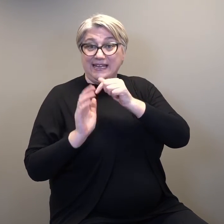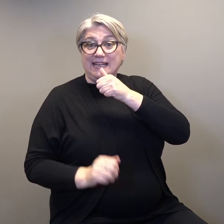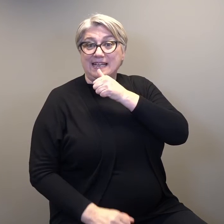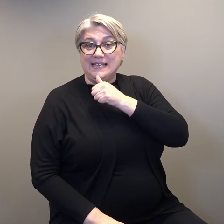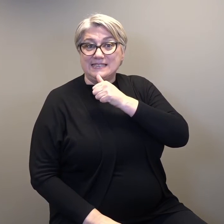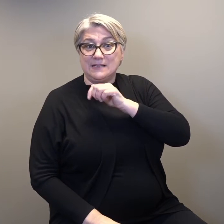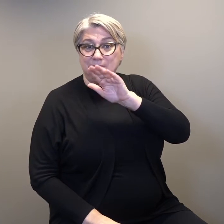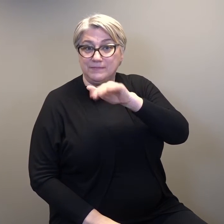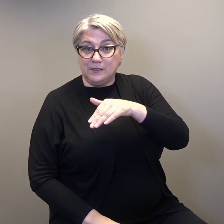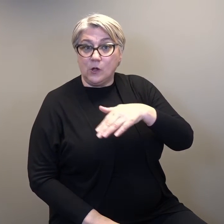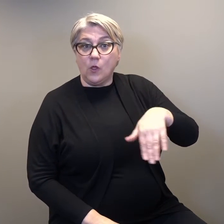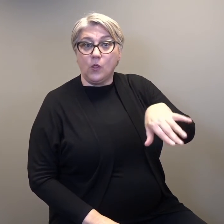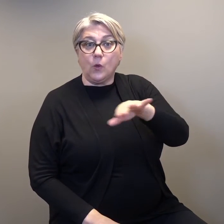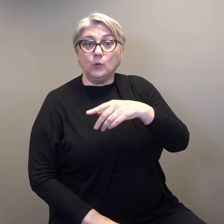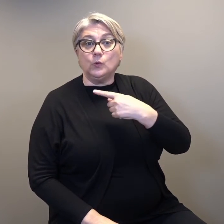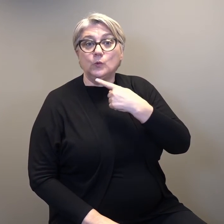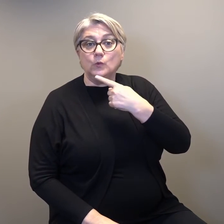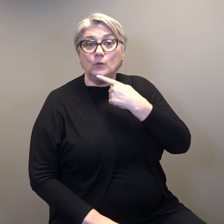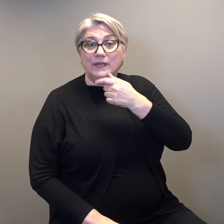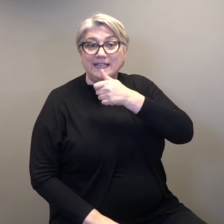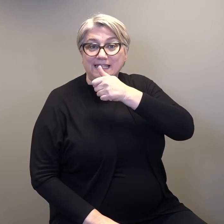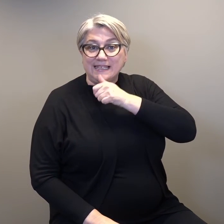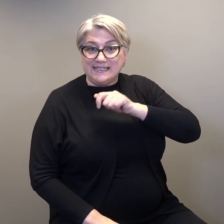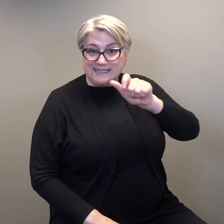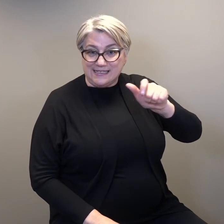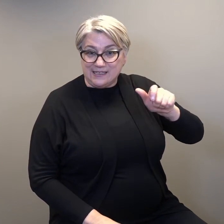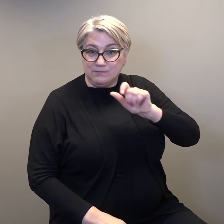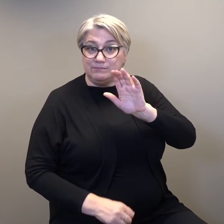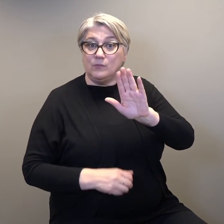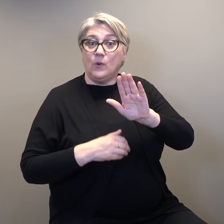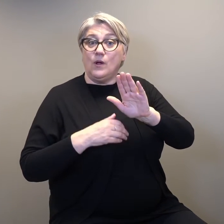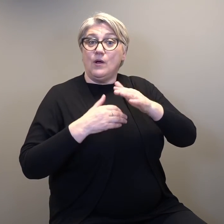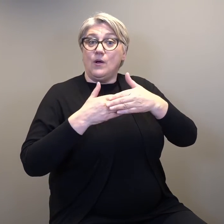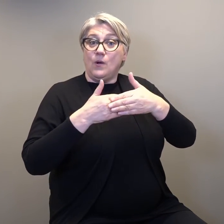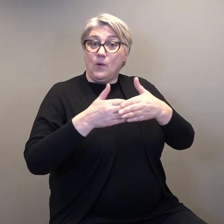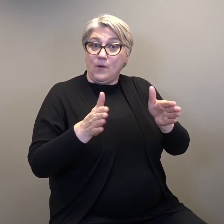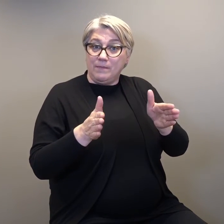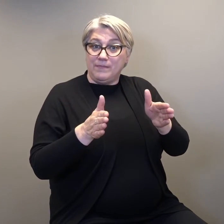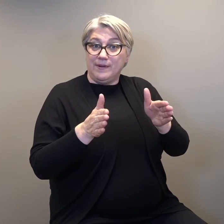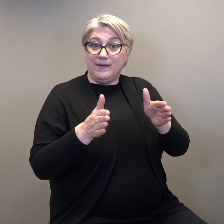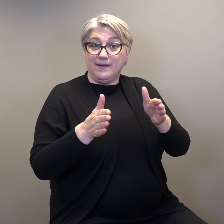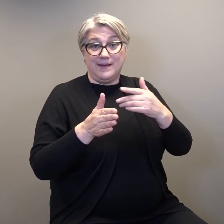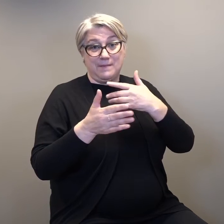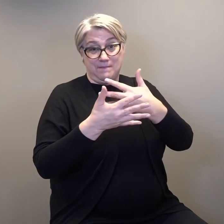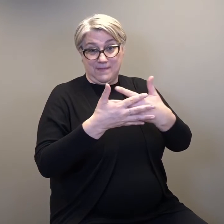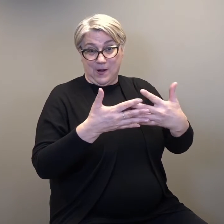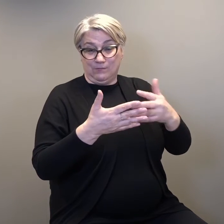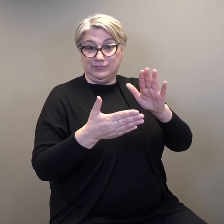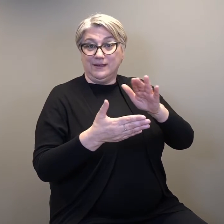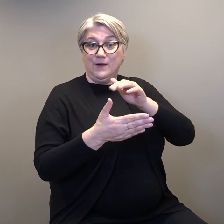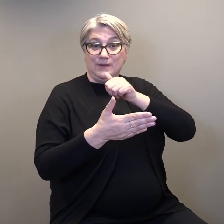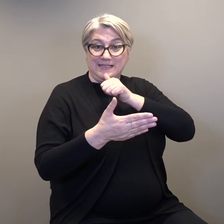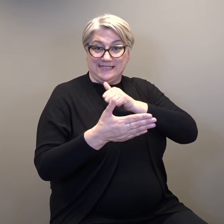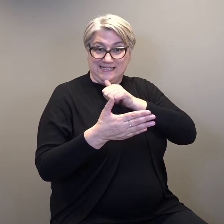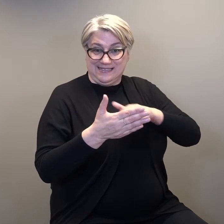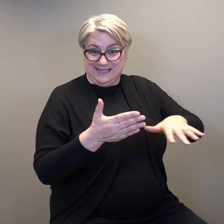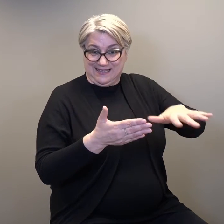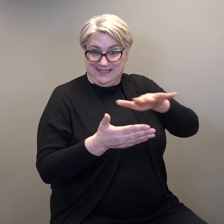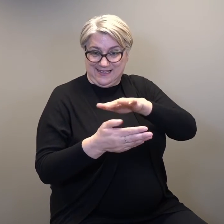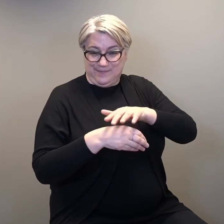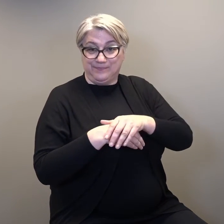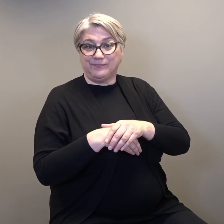Íslenska er þjóðtunga Íslendinga og opinbert mál á Íslandi.